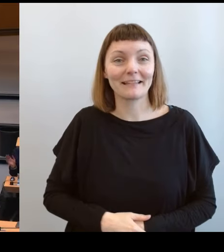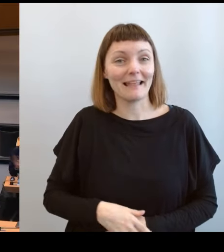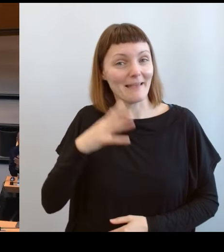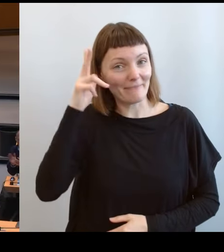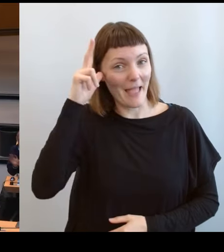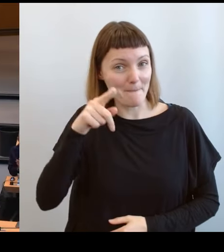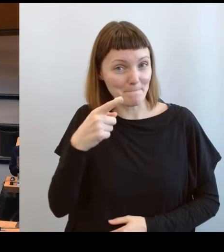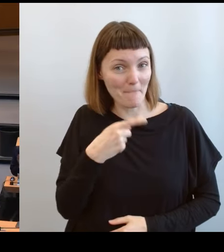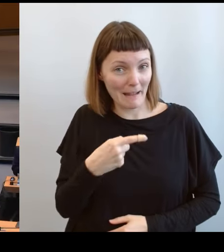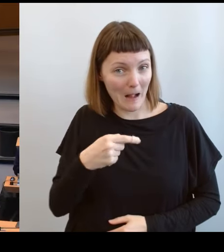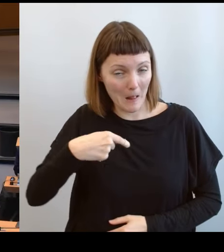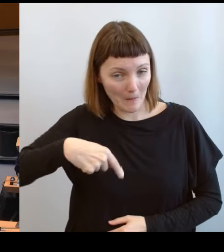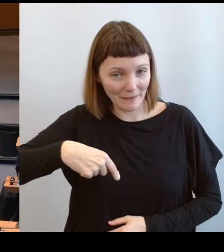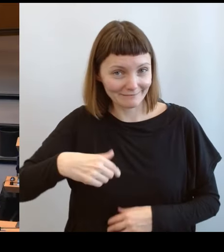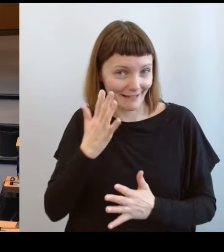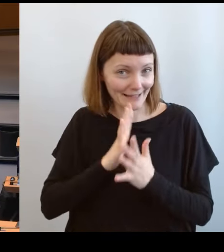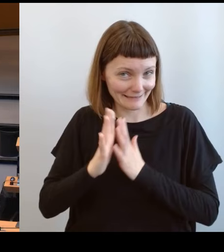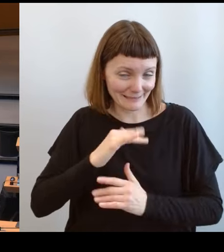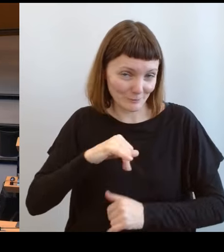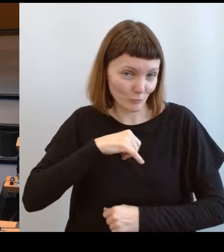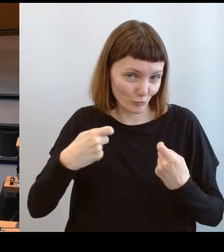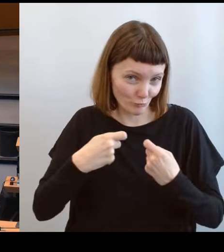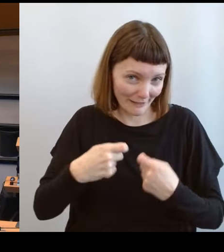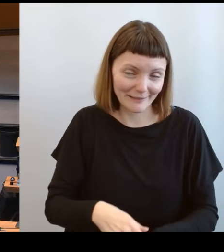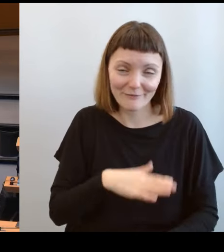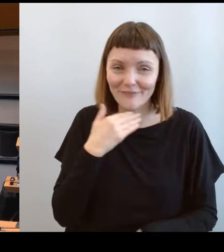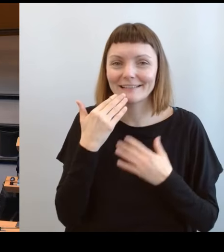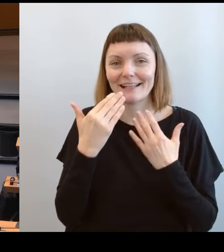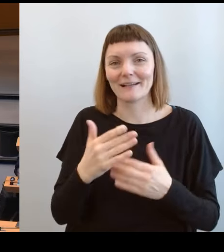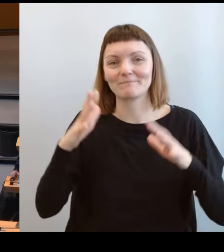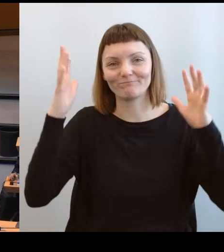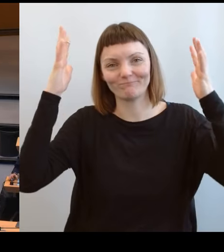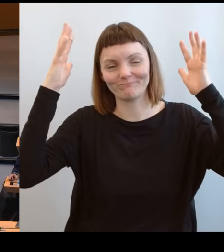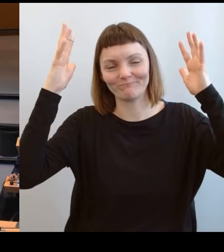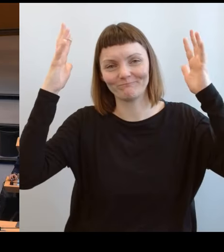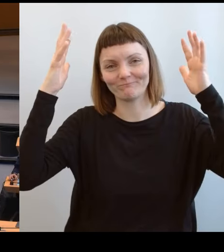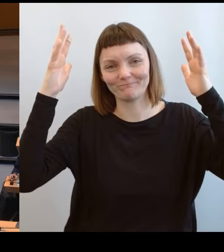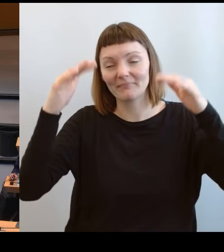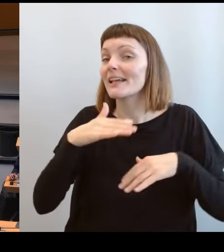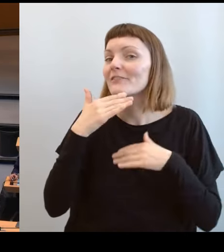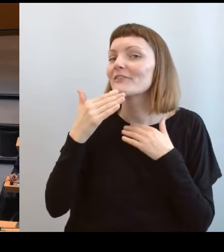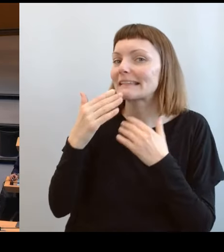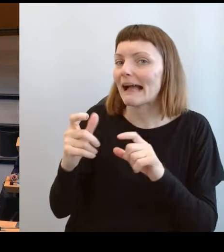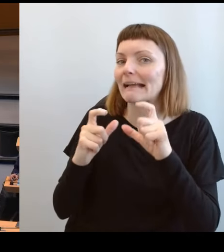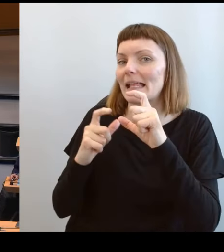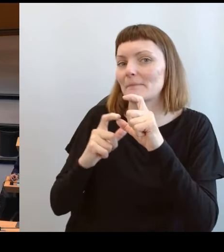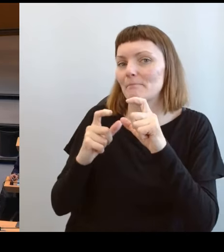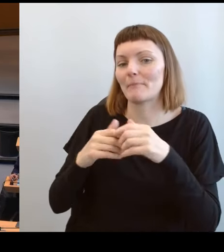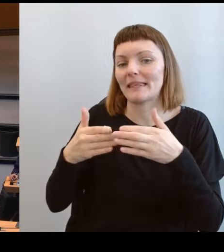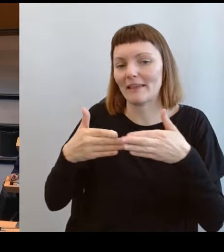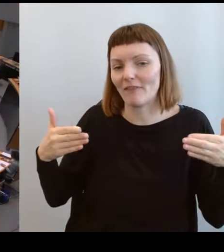(Rednerwechsel) Vielen Dank für die SPD Fraktion hat wie bereits angekündigt, Herr Kollege Meyer das Wort. Bitte schön.